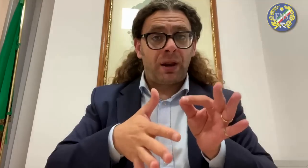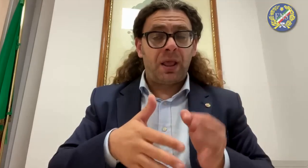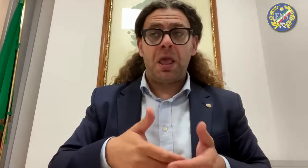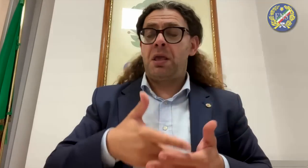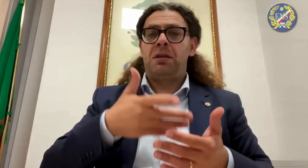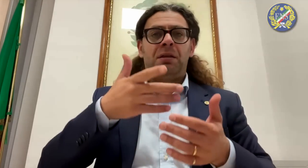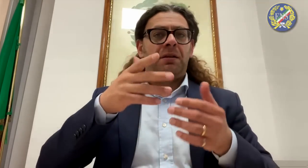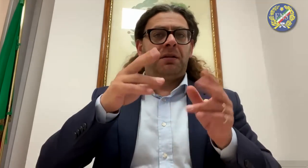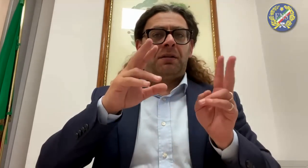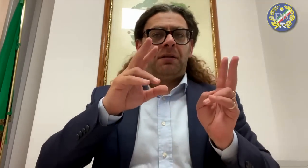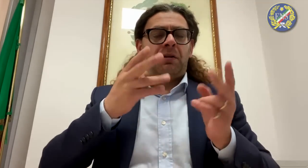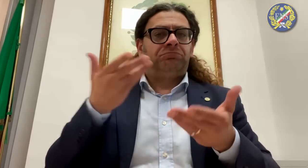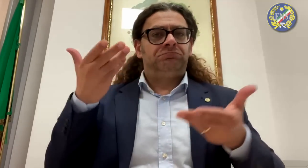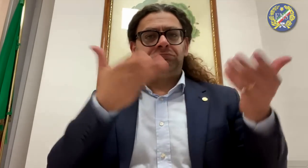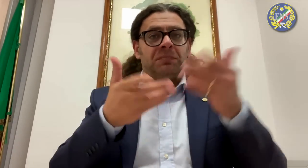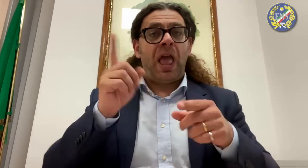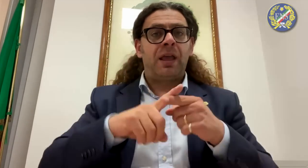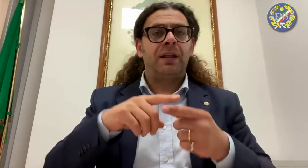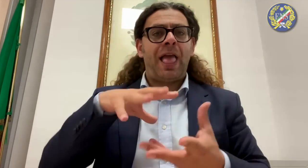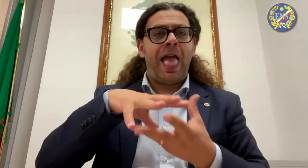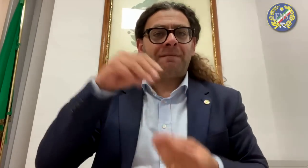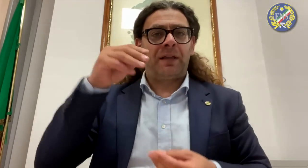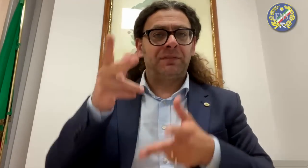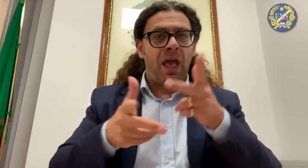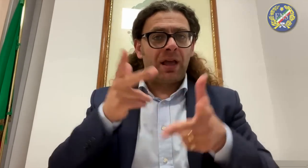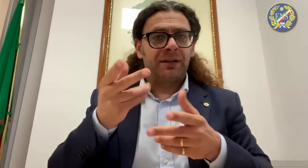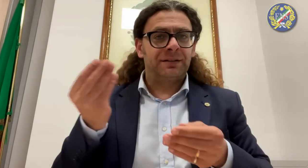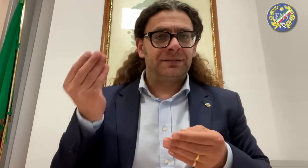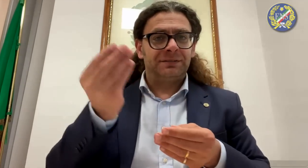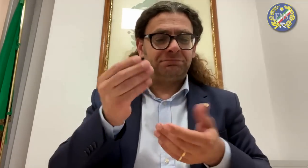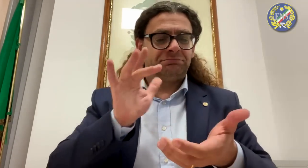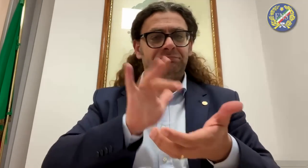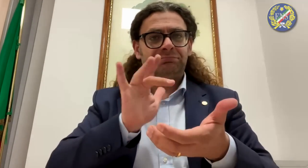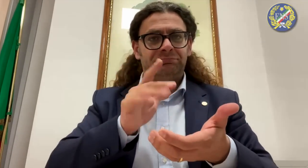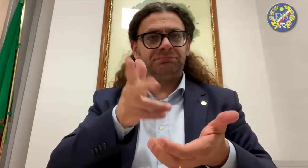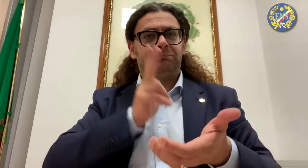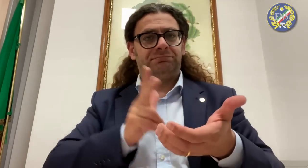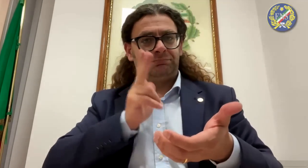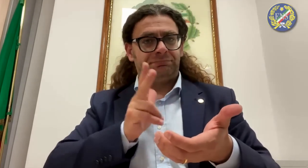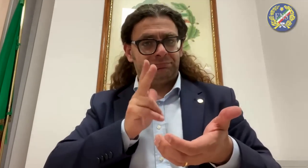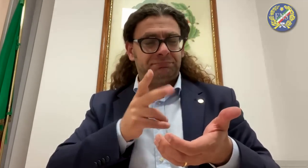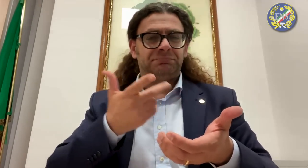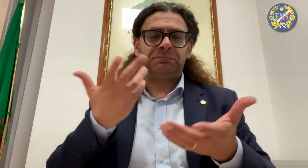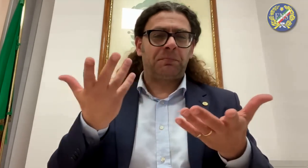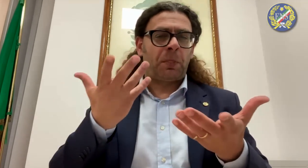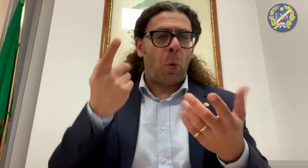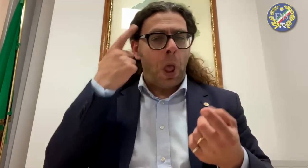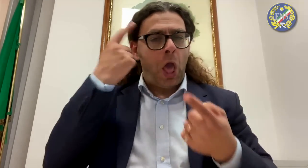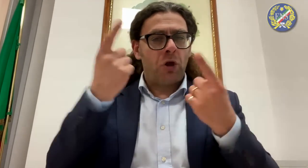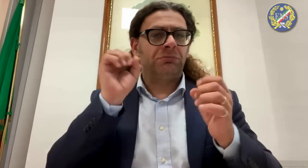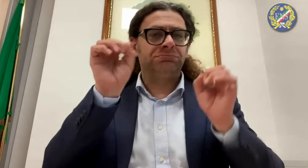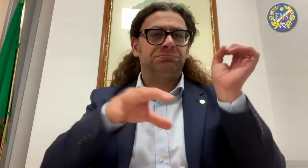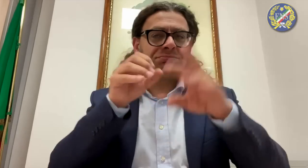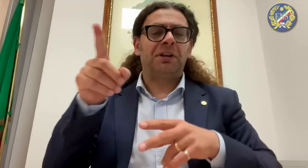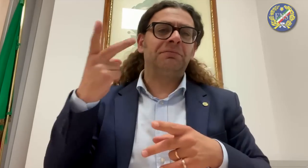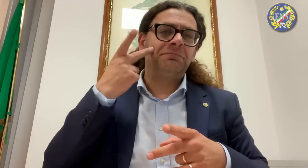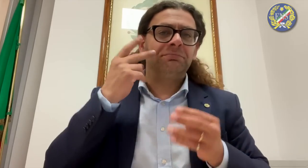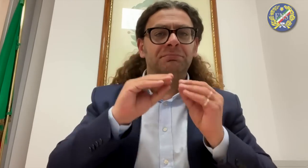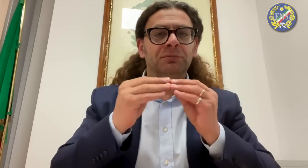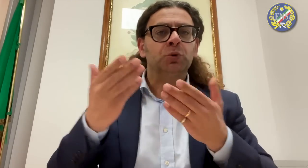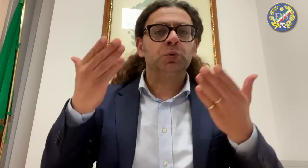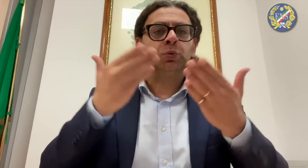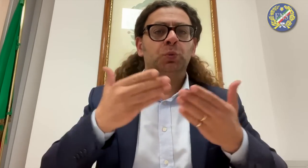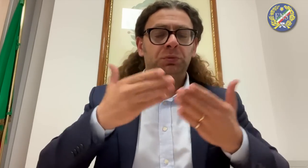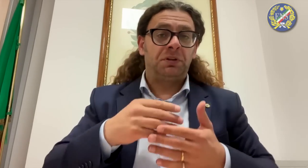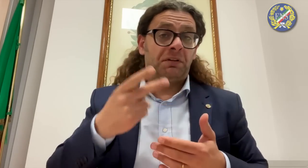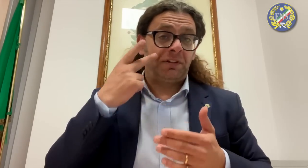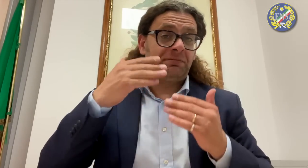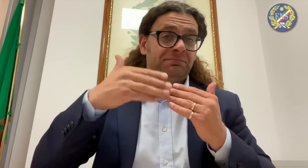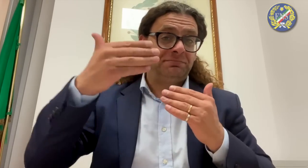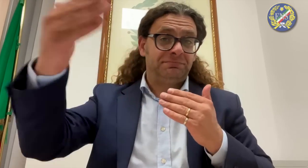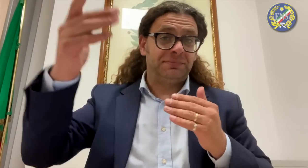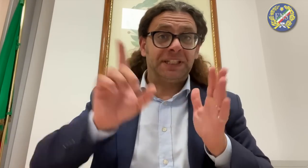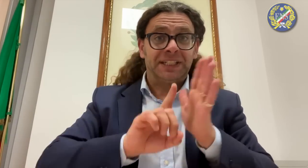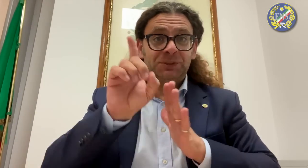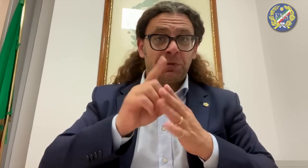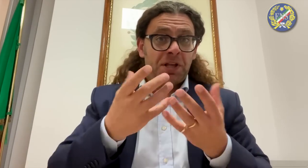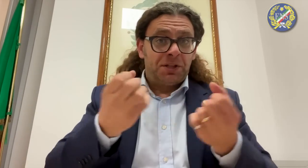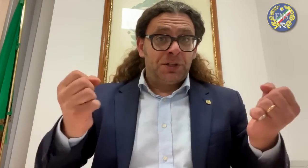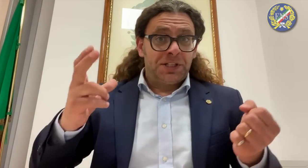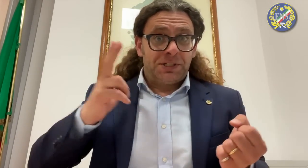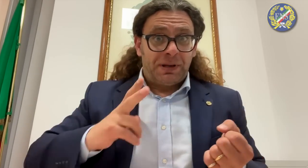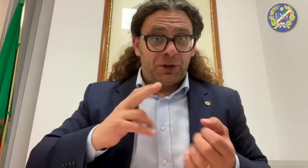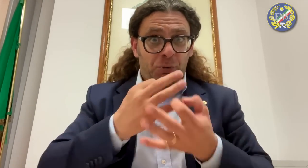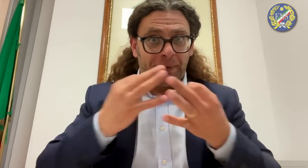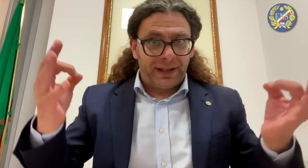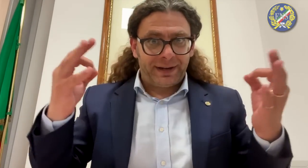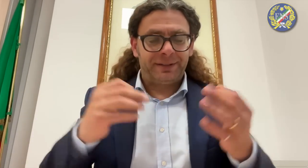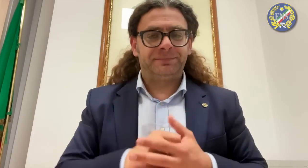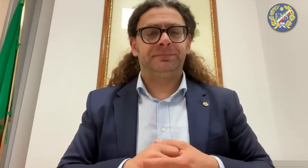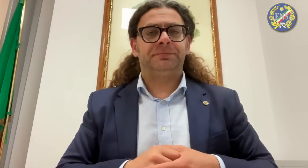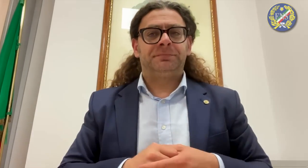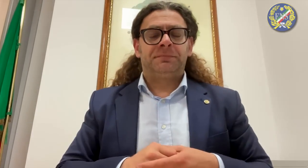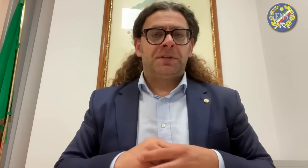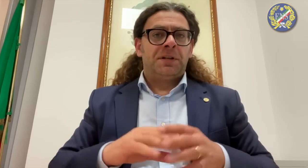simultanea o di realizzare degli avatar segnanti. Abbiamo messo sul tavolo alcune idee che dovremo studiare meglio prossimamente, sperando che portino a risultati concreti e positivi.